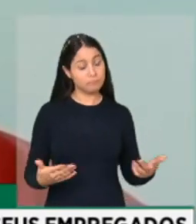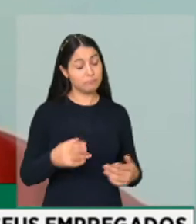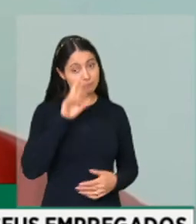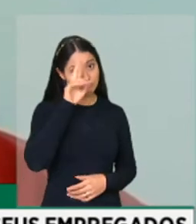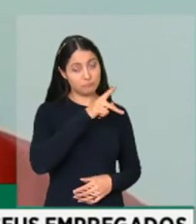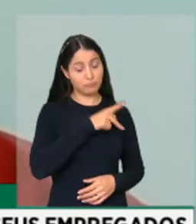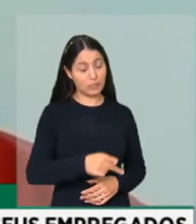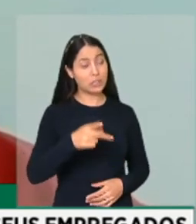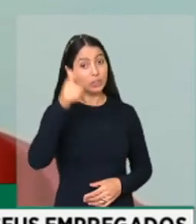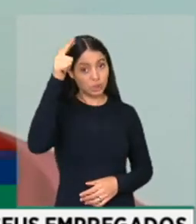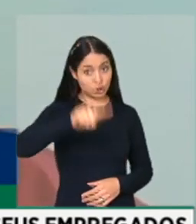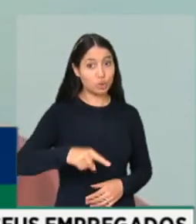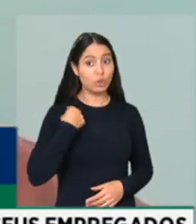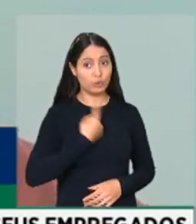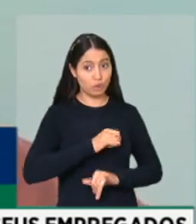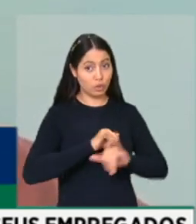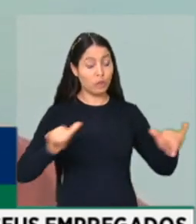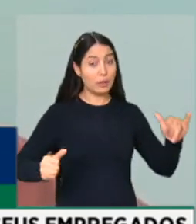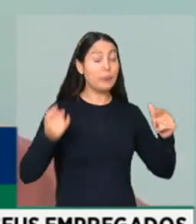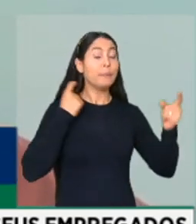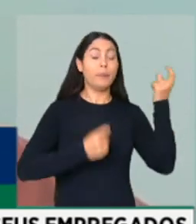NÃO, DEPUTADO SOLLA. [DEPUTADO]: PT ESTÁ MAIS UMA VEZ REGISTRANDO A